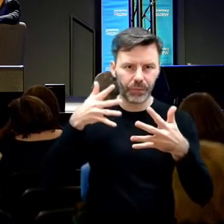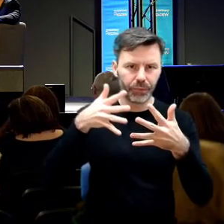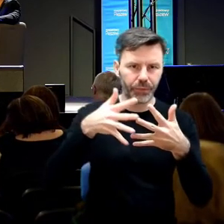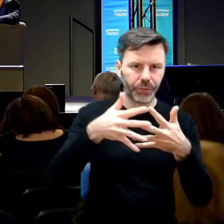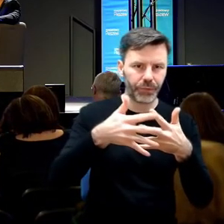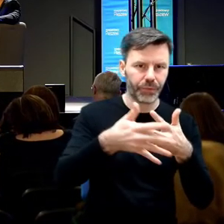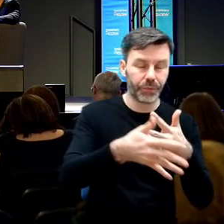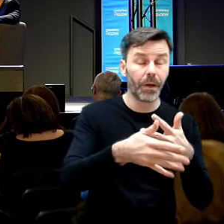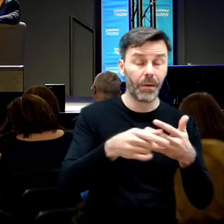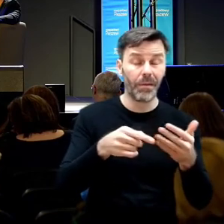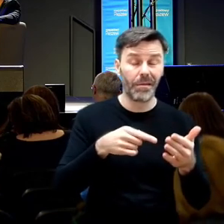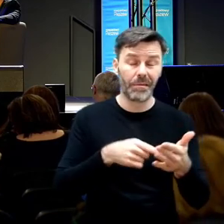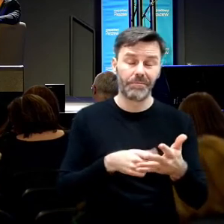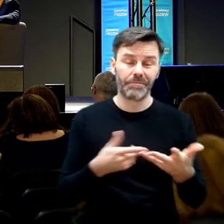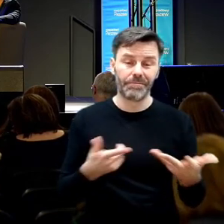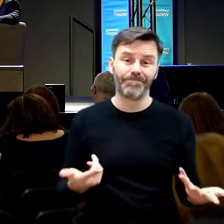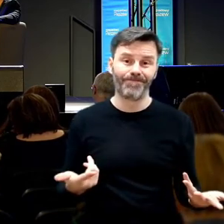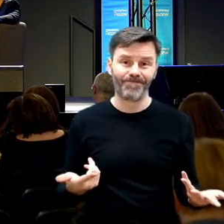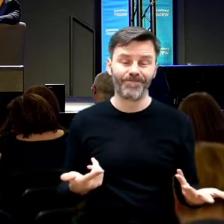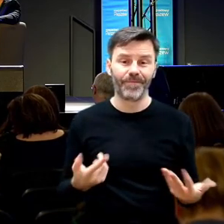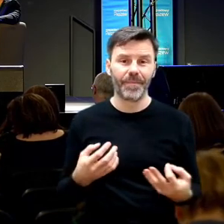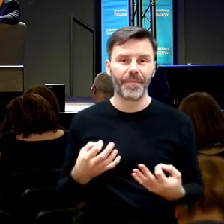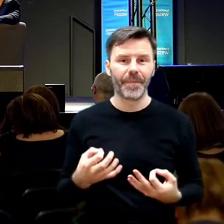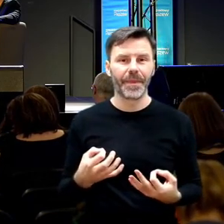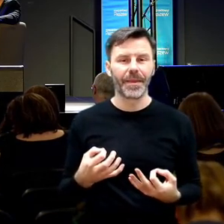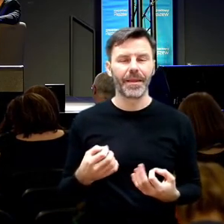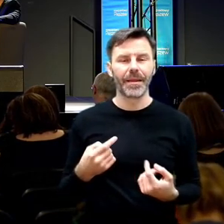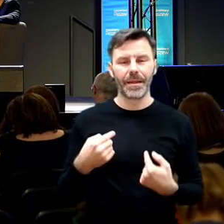My tutaj, my rzeczywiście jako KZN i nasze SIM-y